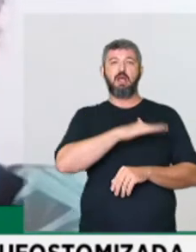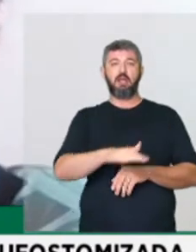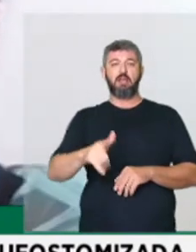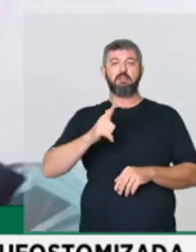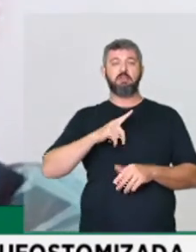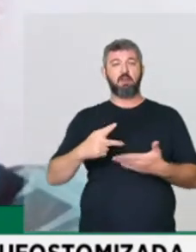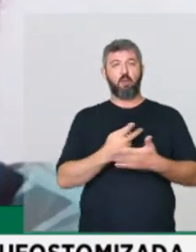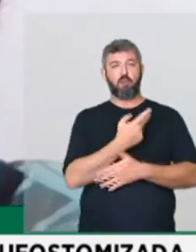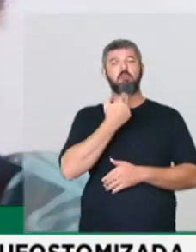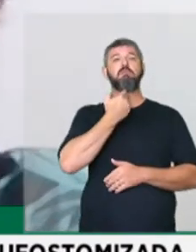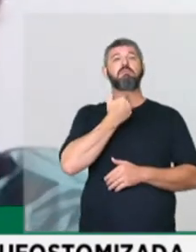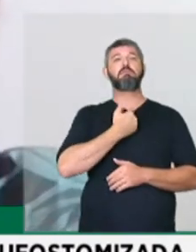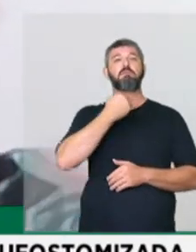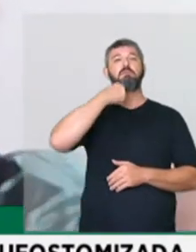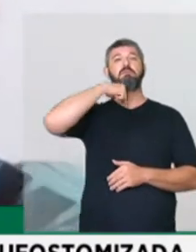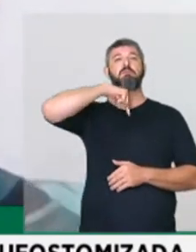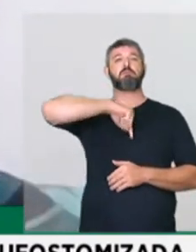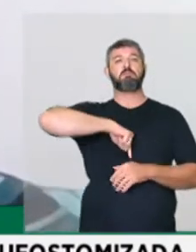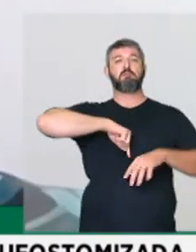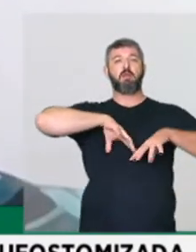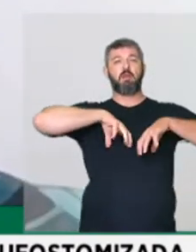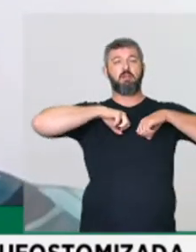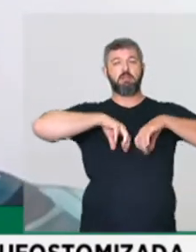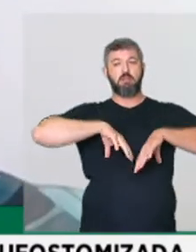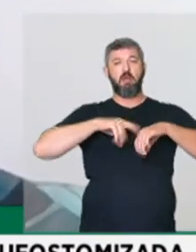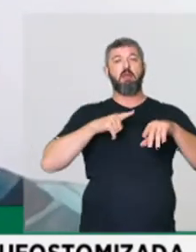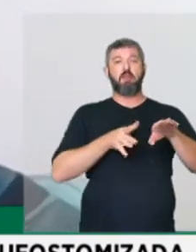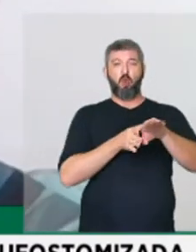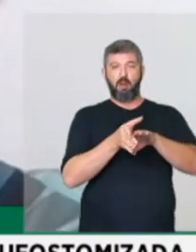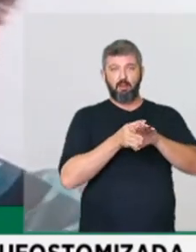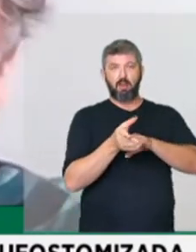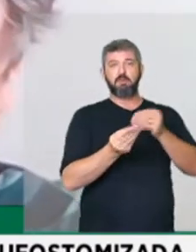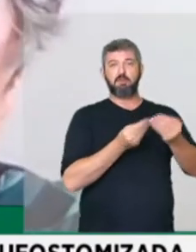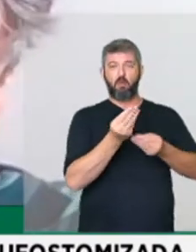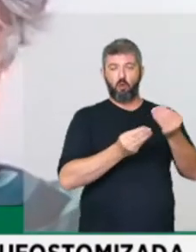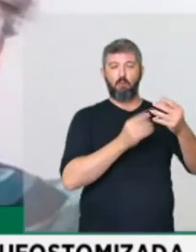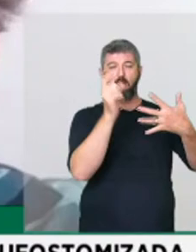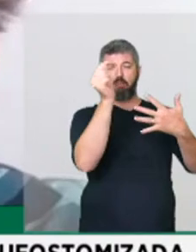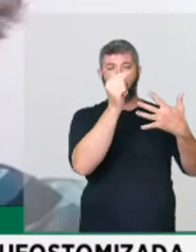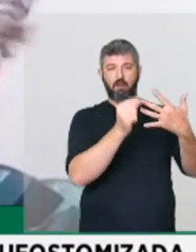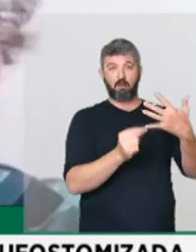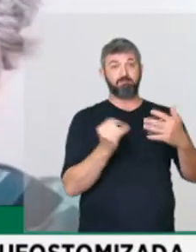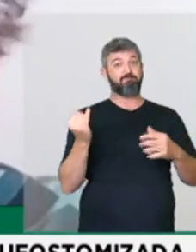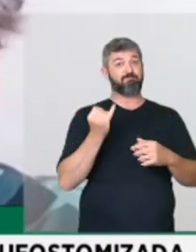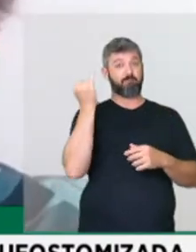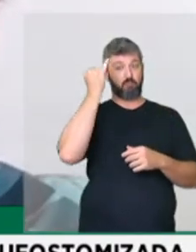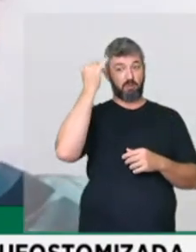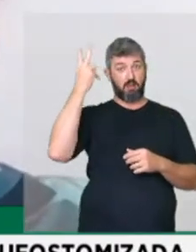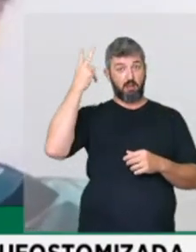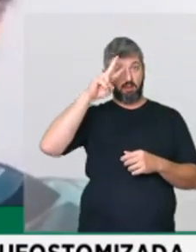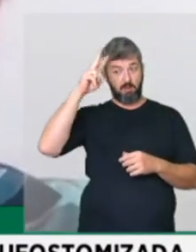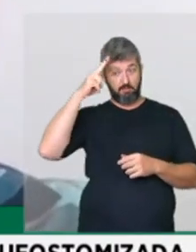TENHAMOS O ROMPIMENTO DA INVISIBILIZAÇÃO DAS CRIANÇAS TRACS TMIZADAS, ONDE TENHAMOS DISCUSSÃO DAS RECOMENDAÇÕES E AO MESMO